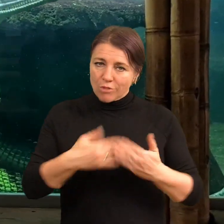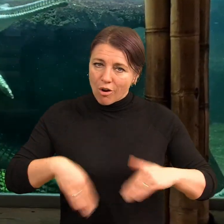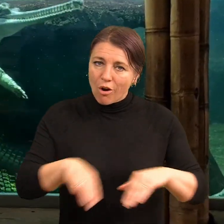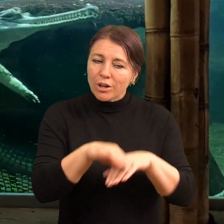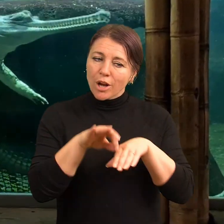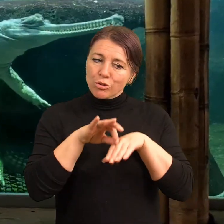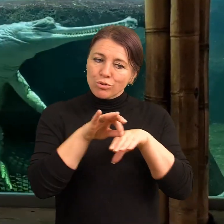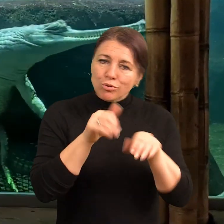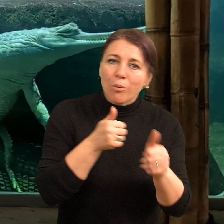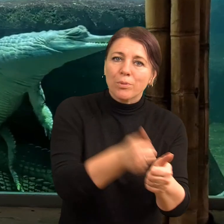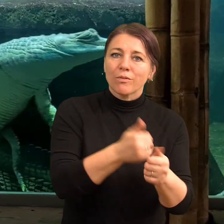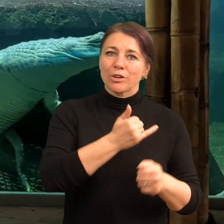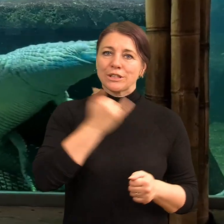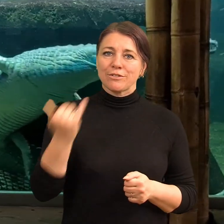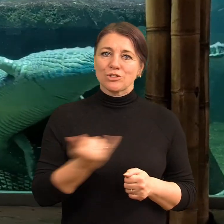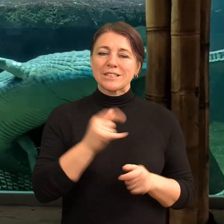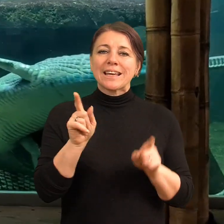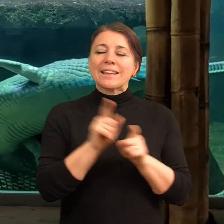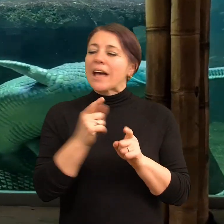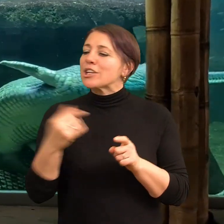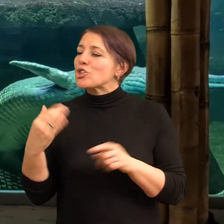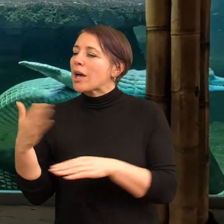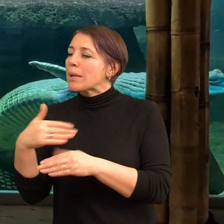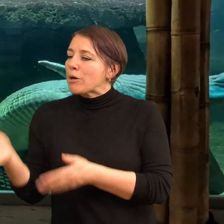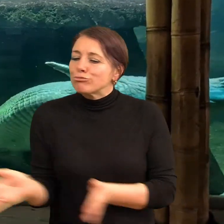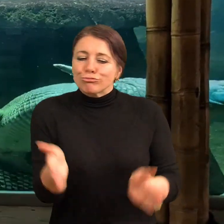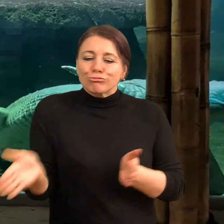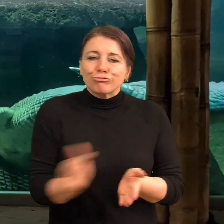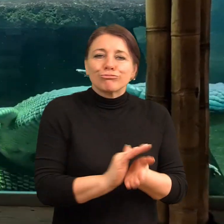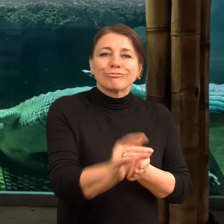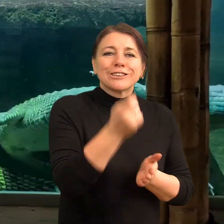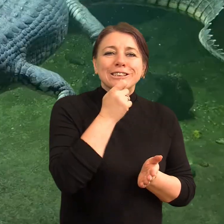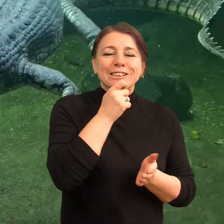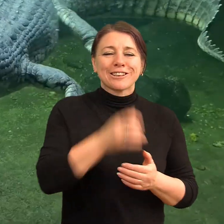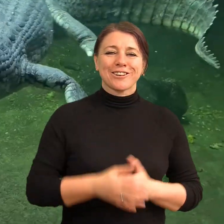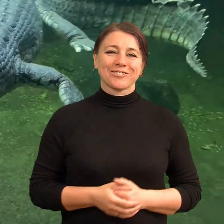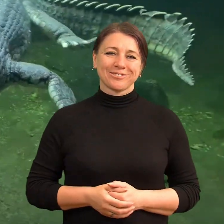a poté je hlídají, dokonce jim nahánějí drobní rybky na mělčinu, aby jim usnadnili lov.